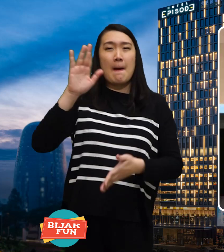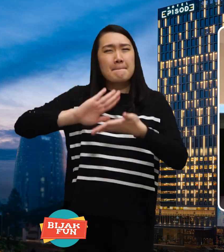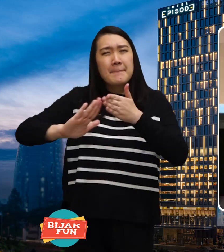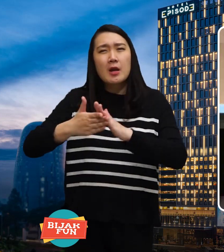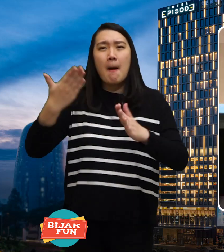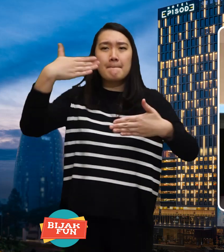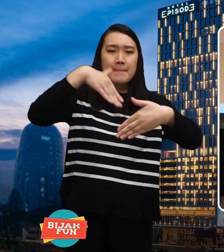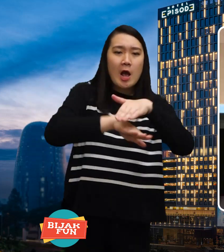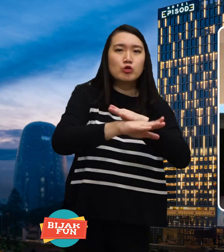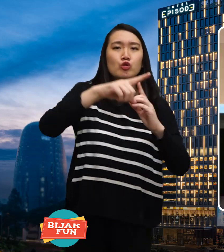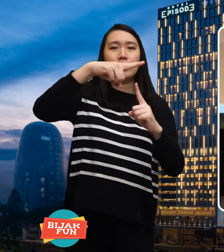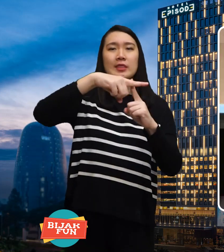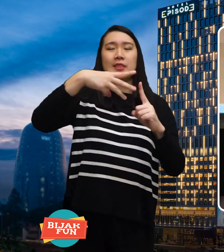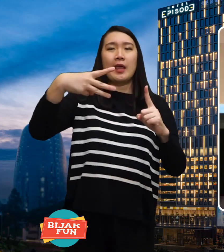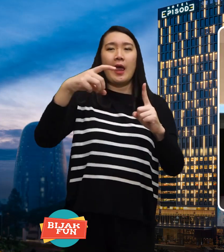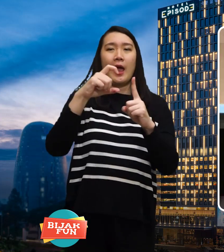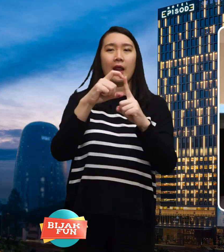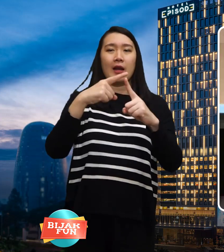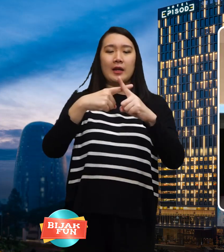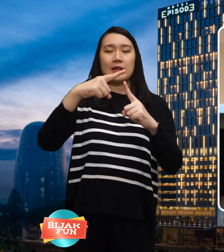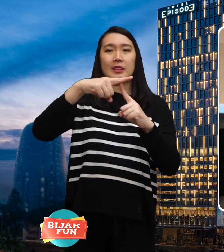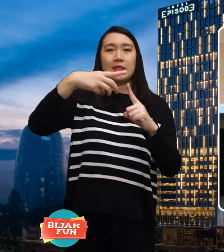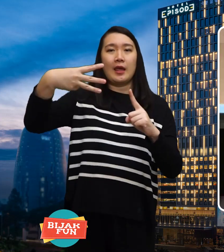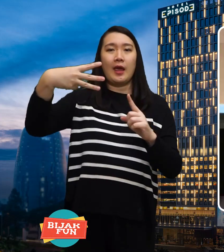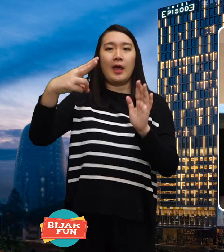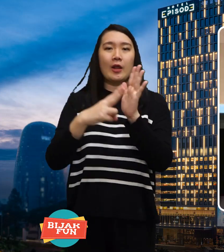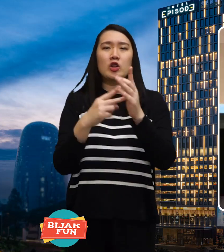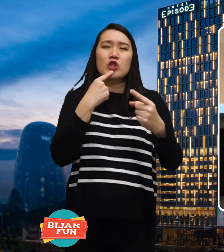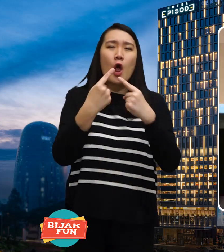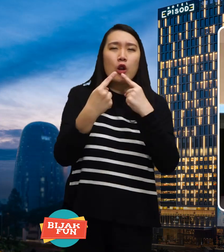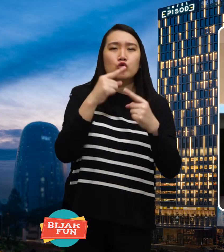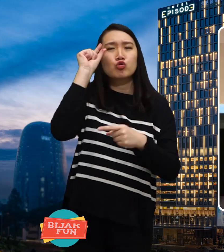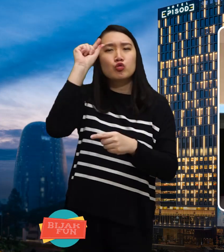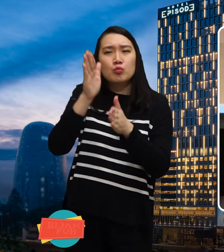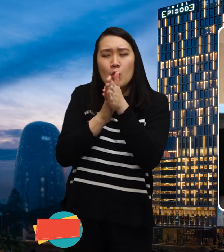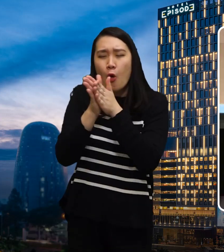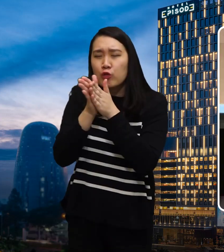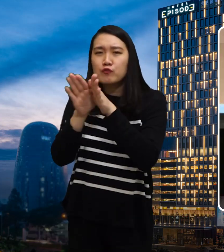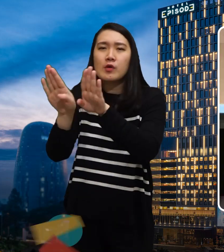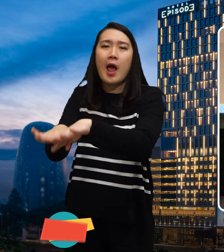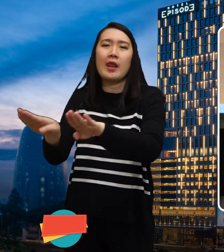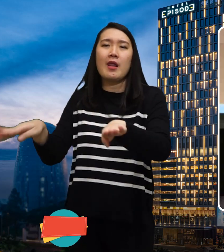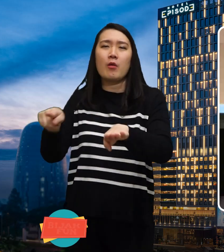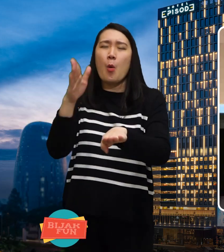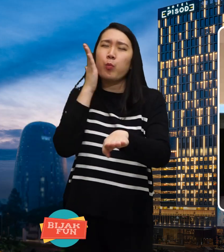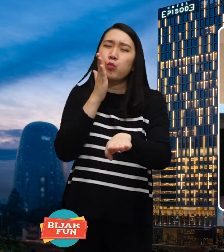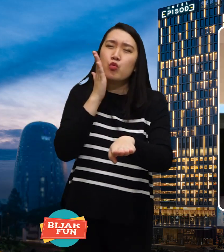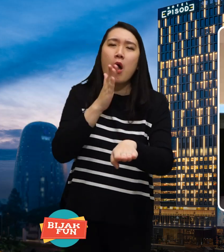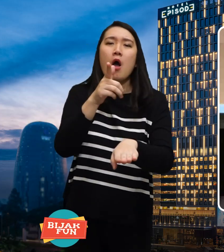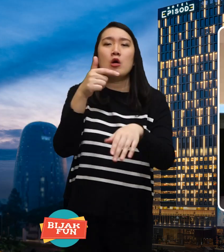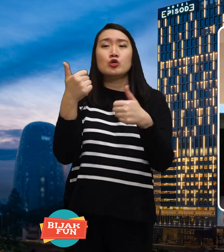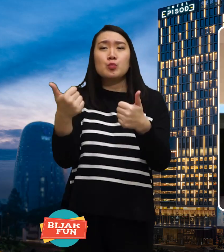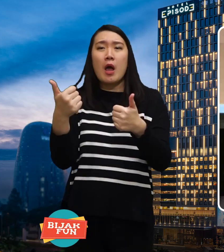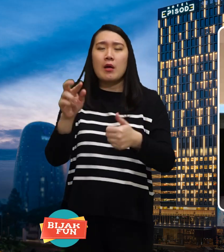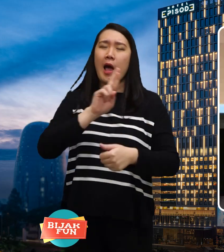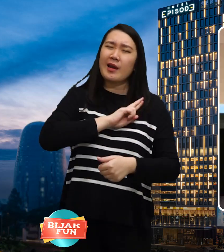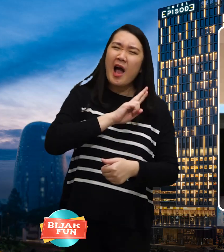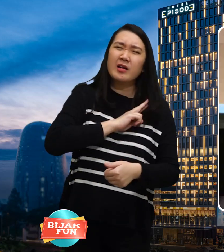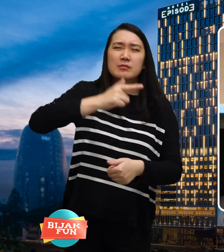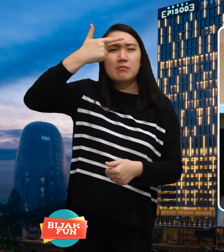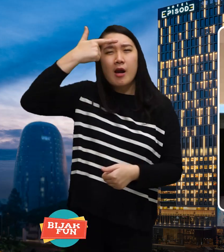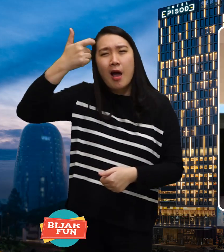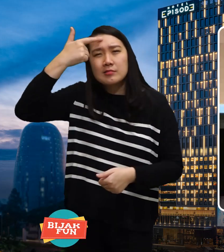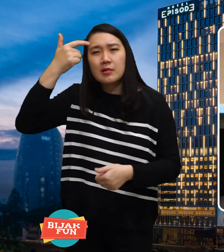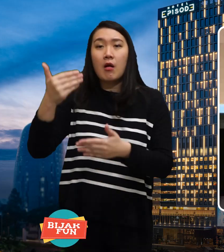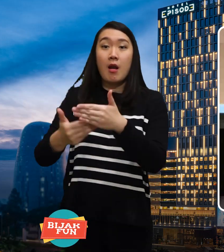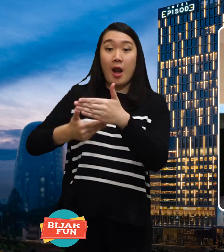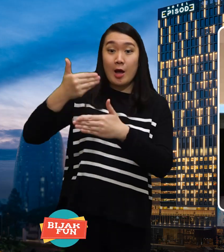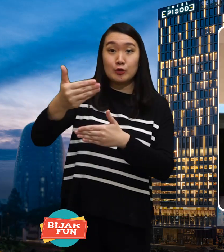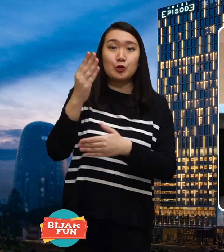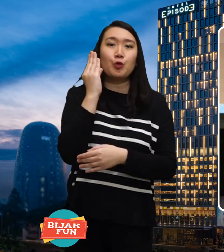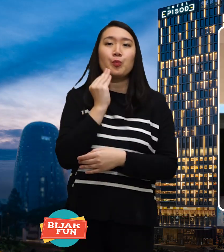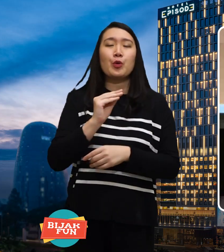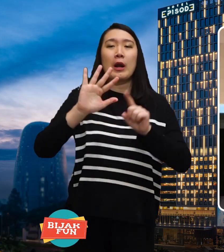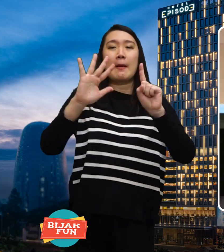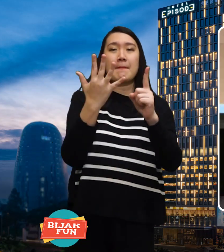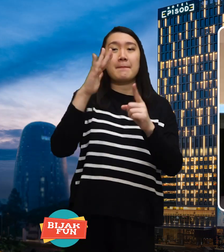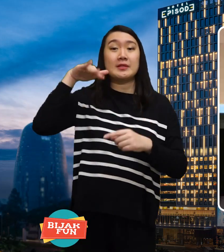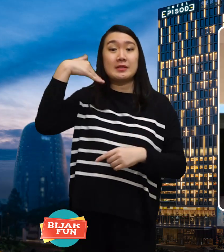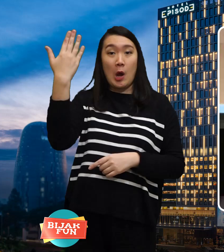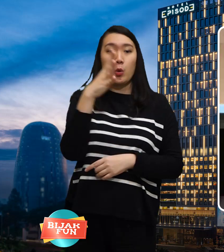Dia pernah tampil di TEDXTEEN Talk untuk memotivasi anak-anak muda supaya rajin belajar,